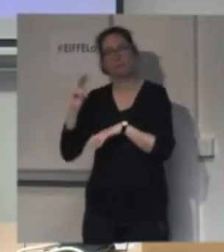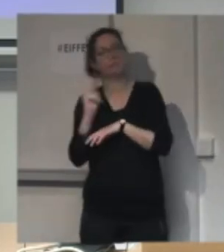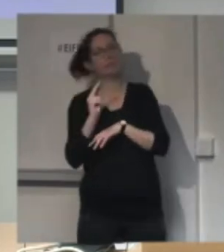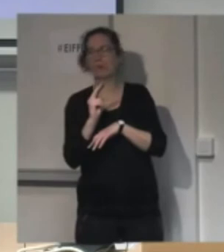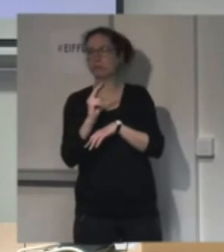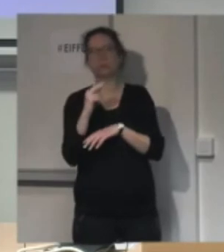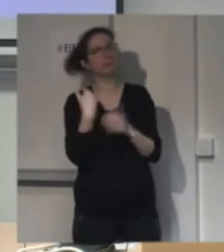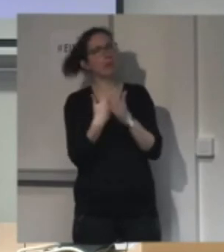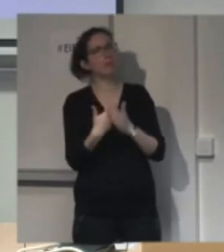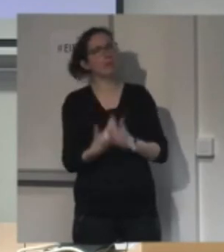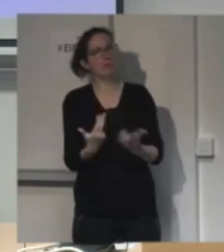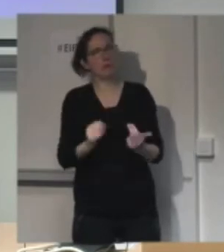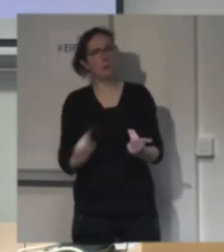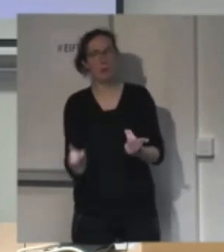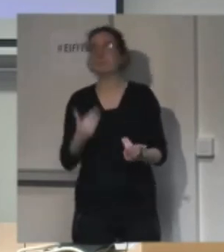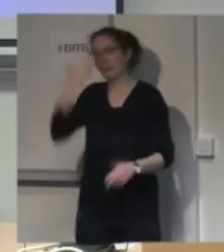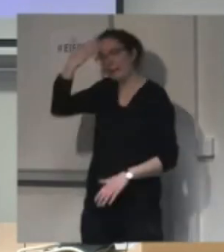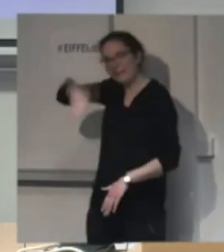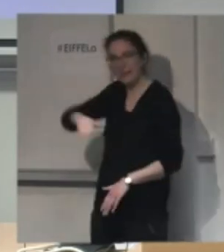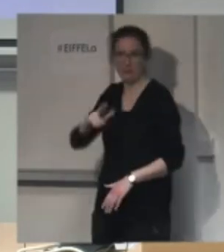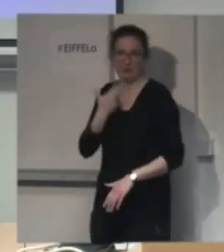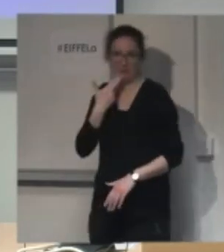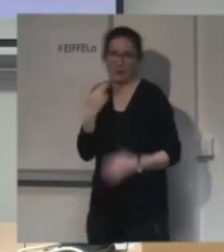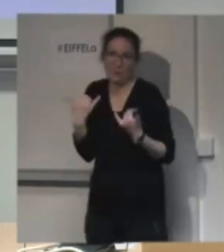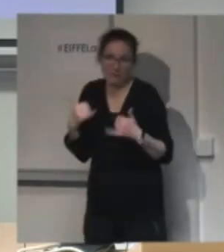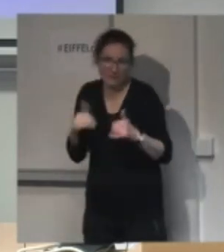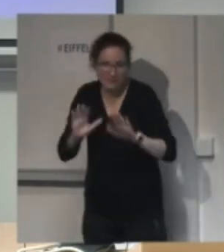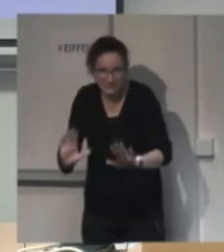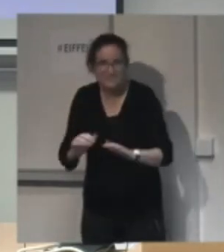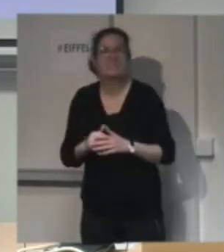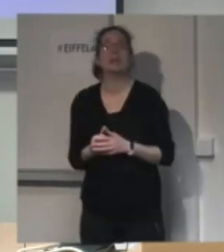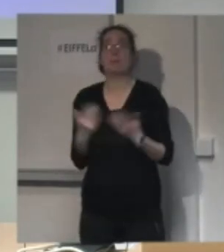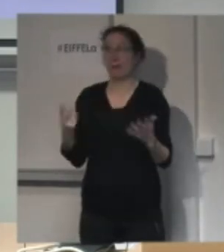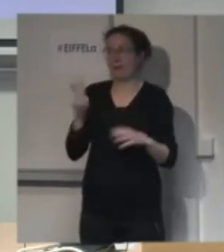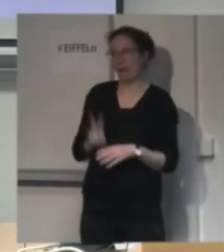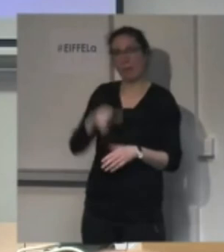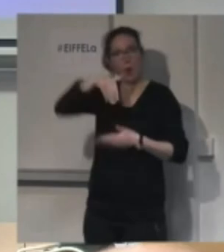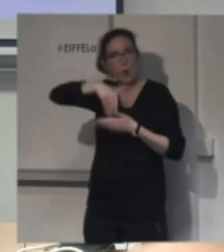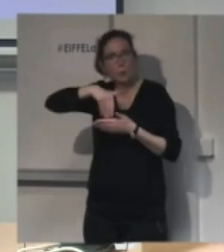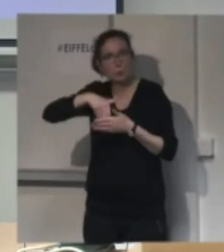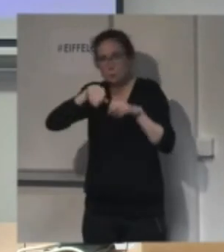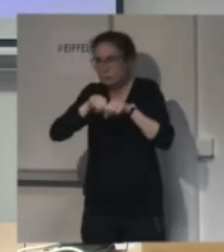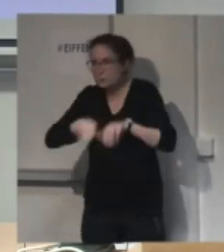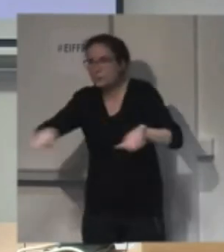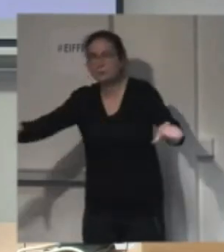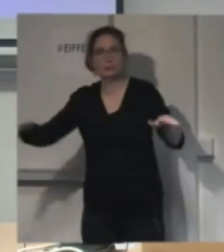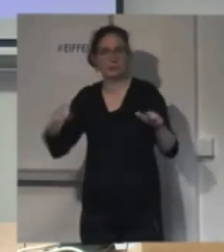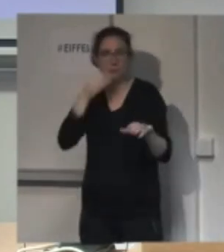Ce n'est pas parfait. Mais de nombreux contenus ont déjà été rendus accessibles. Il y a un travail considérable, notamment par MFP,